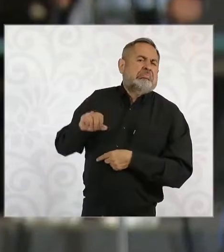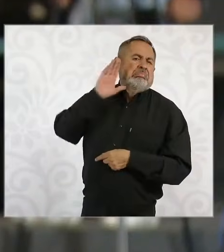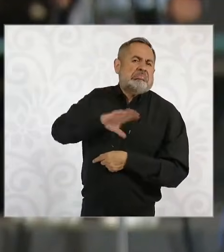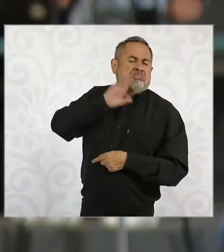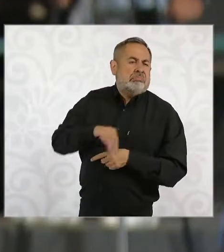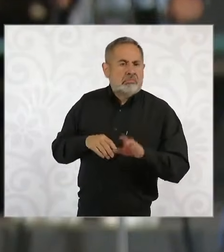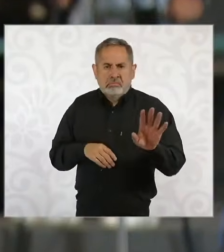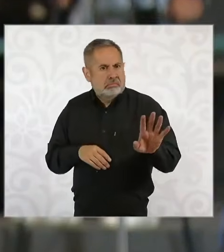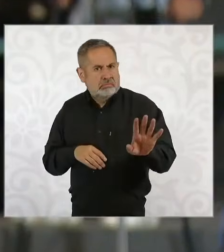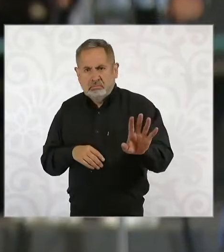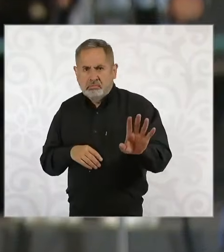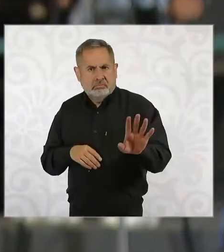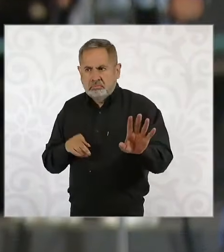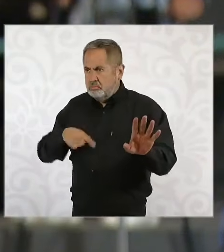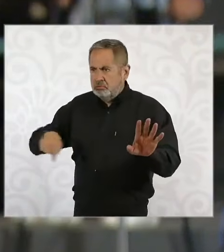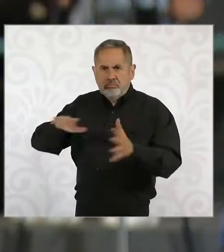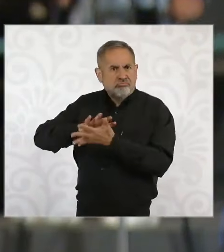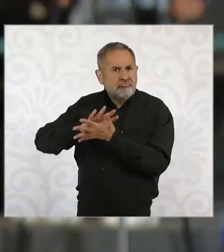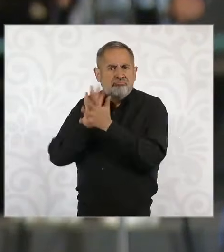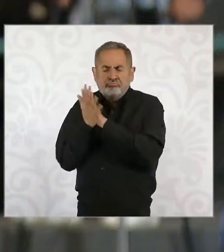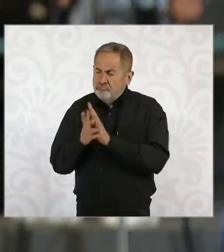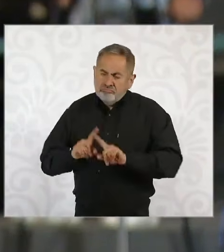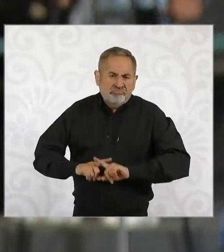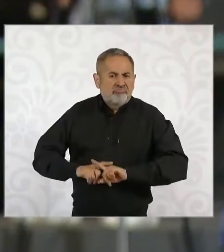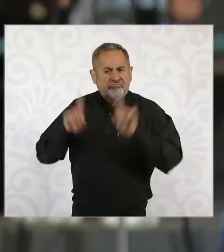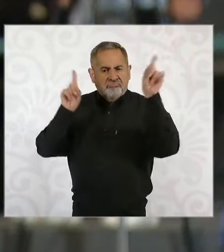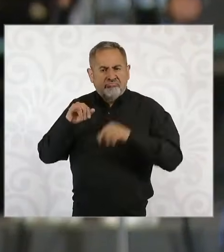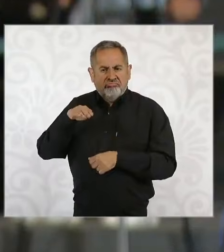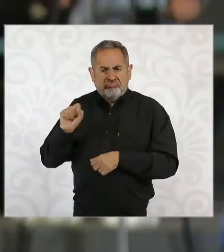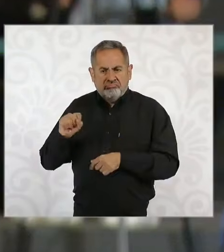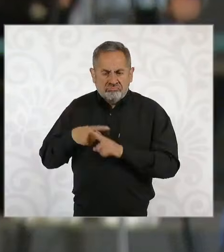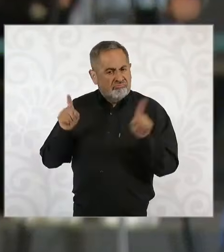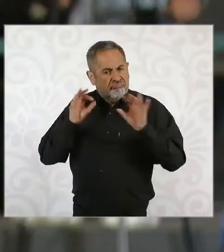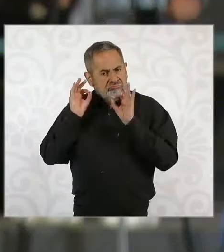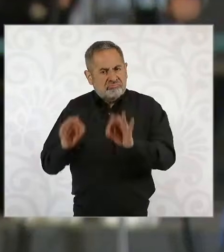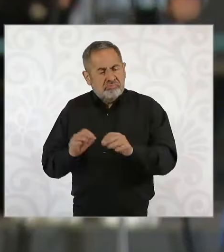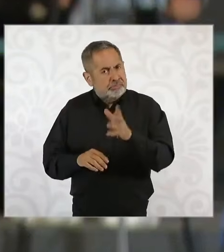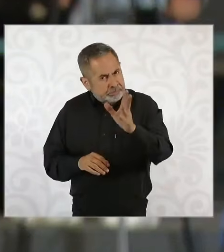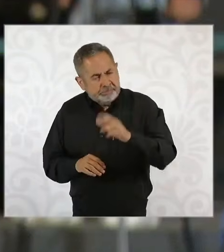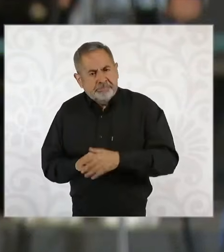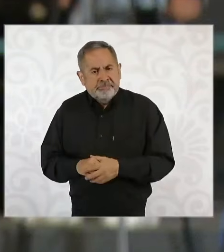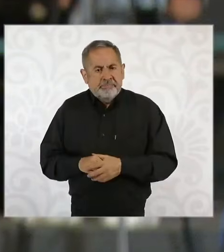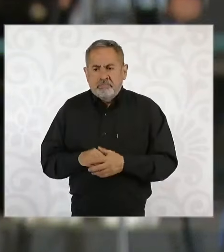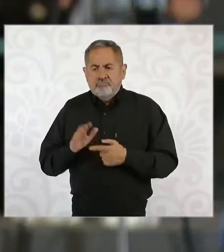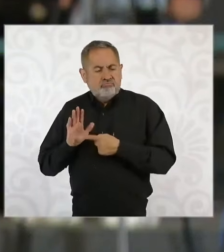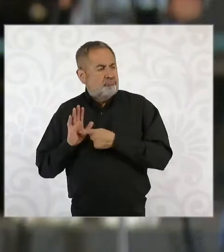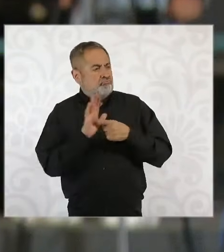habiente, pero está cambiando definitivamente y pero así como está la cara buena del Seguro